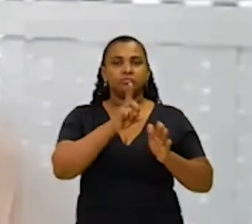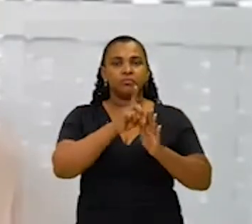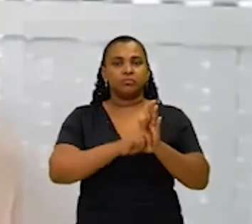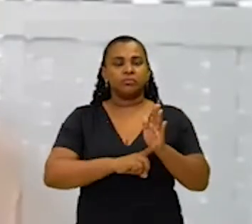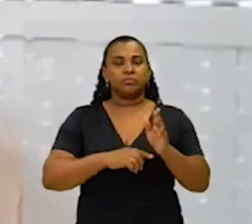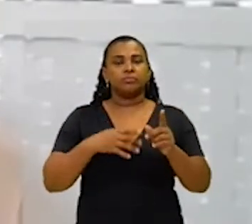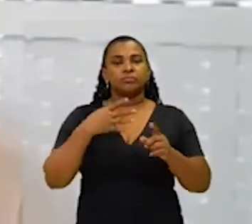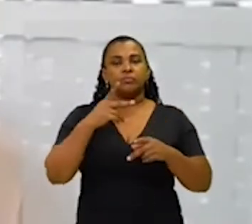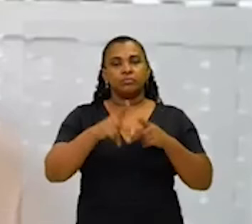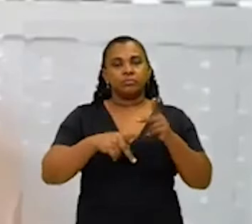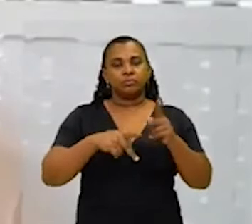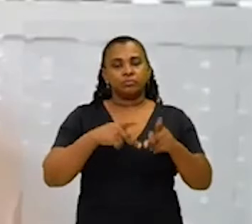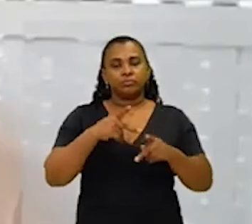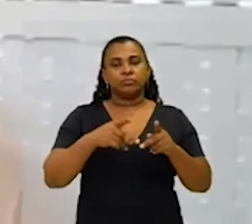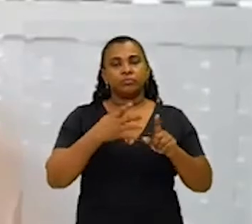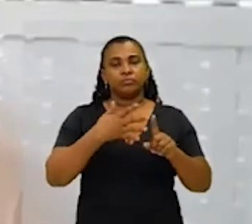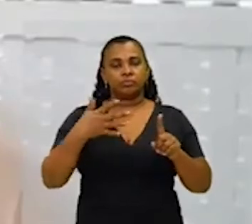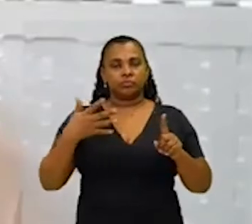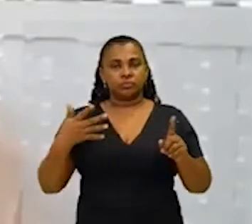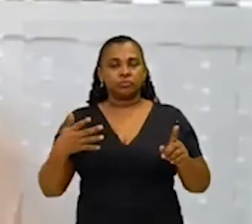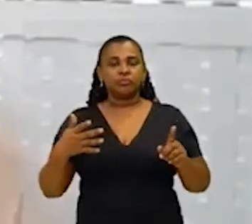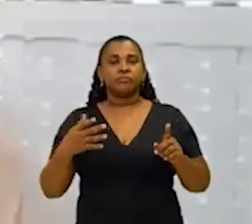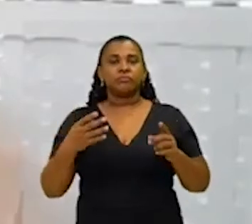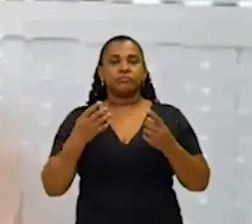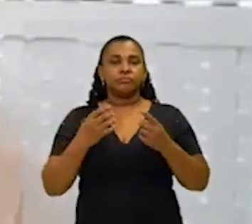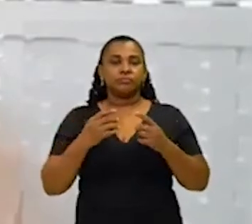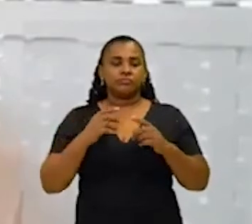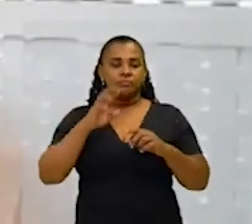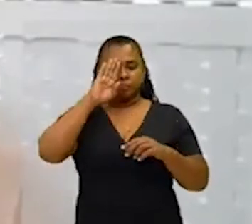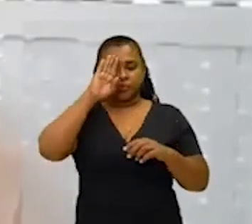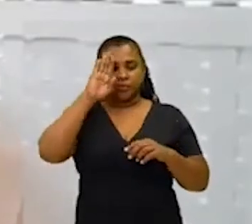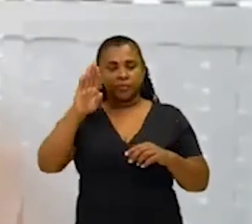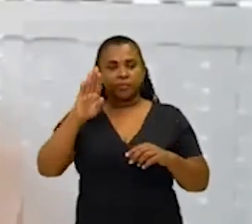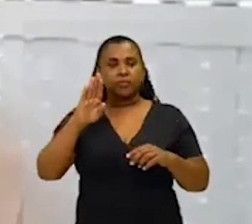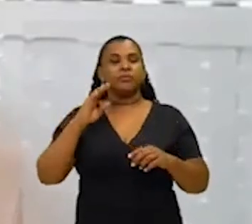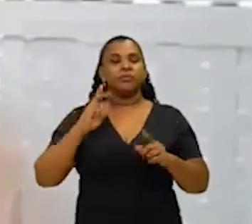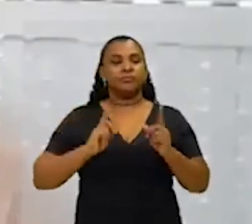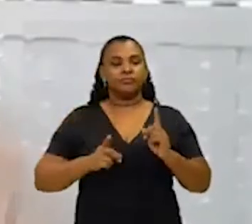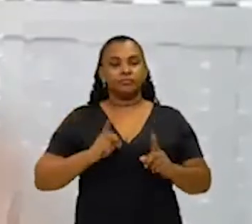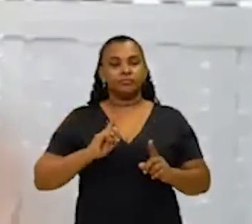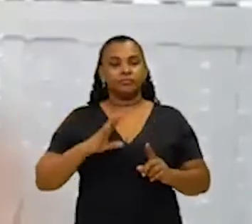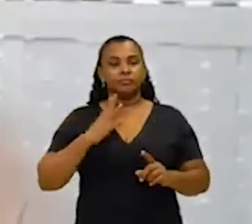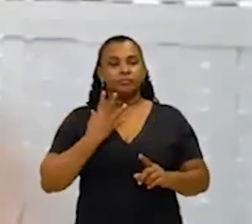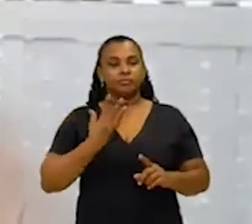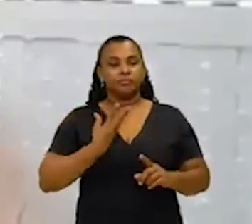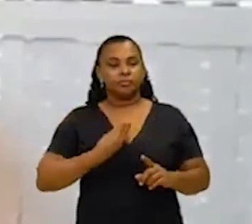votar muitas pessoas principalmente para vestir as mulheres trans não tem acesso ao título de eleitor